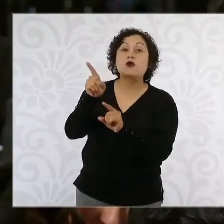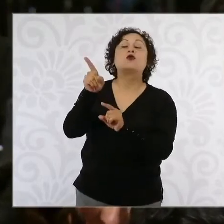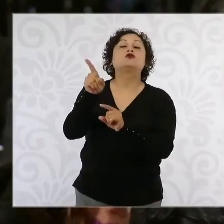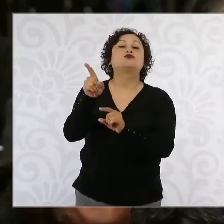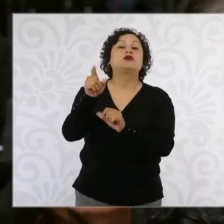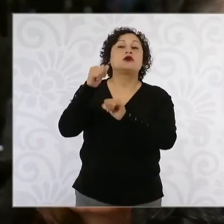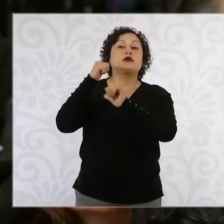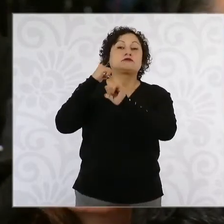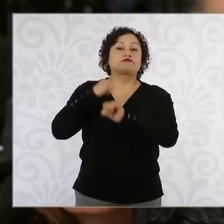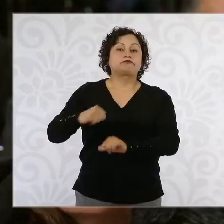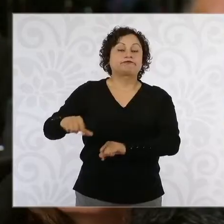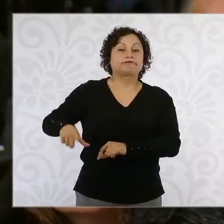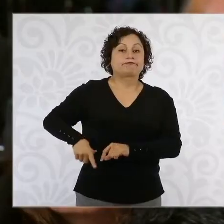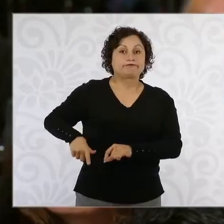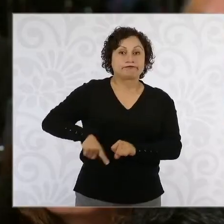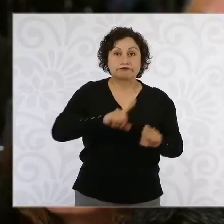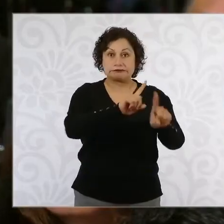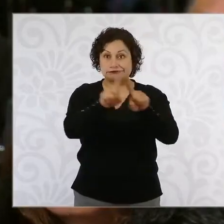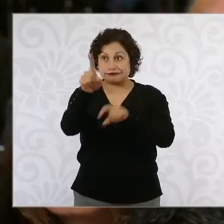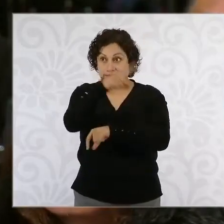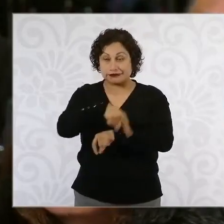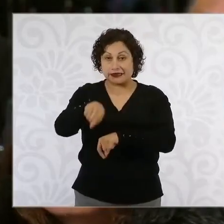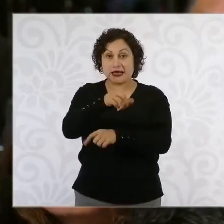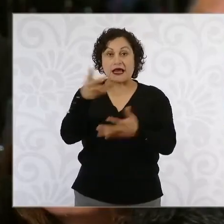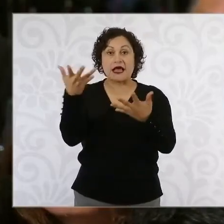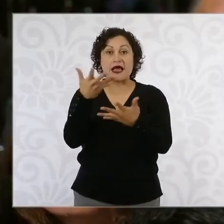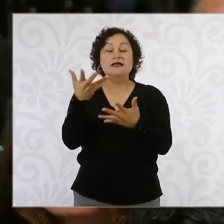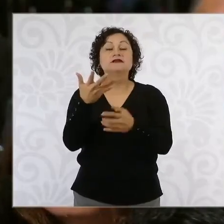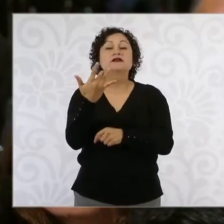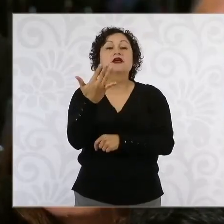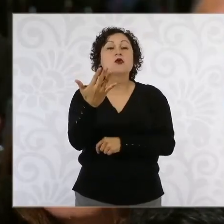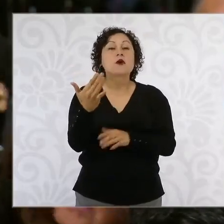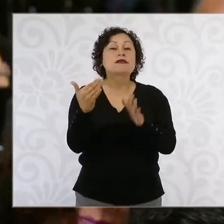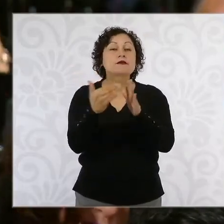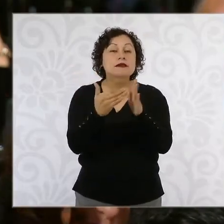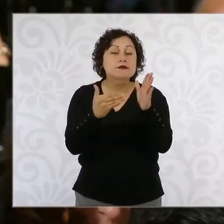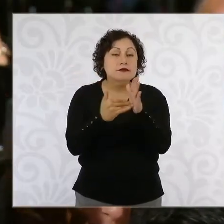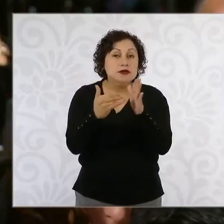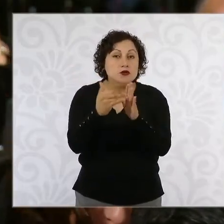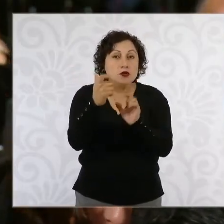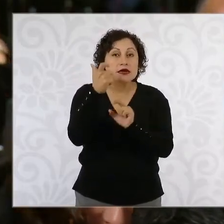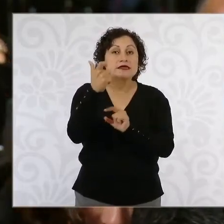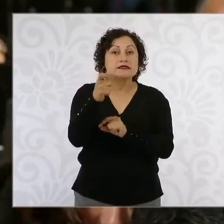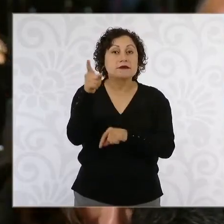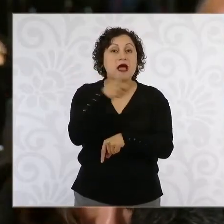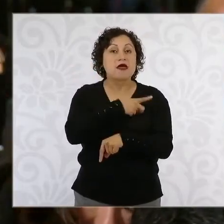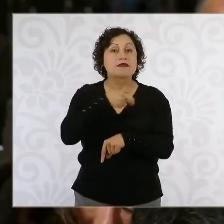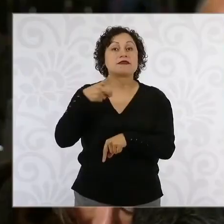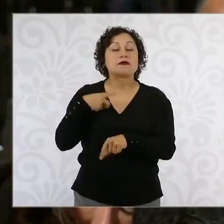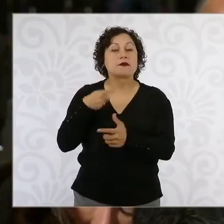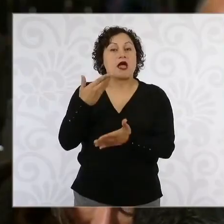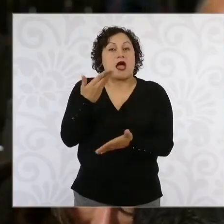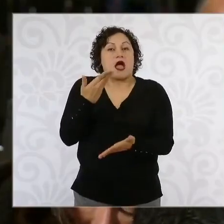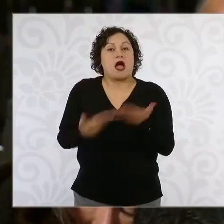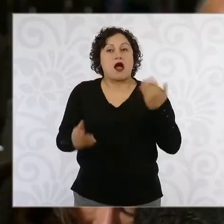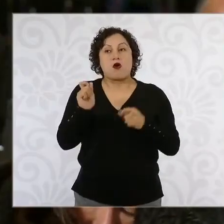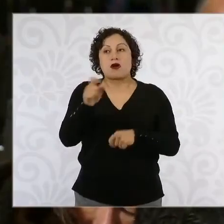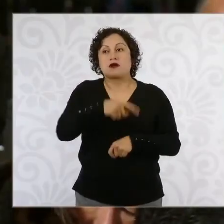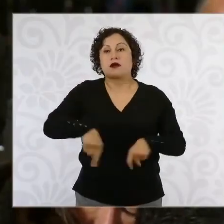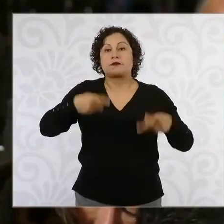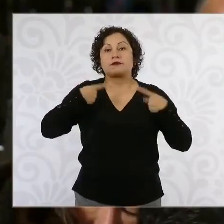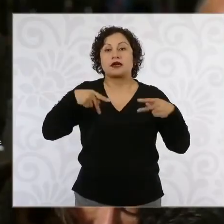Aron 650,000 millones de pesos y ahora tendrán que ser pagados por la población hasta el año